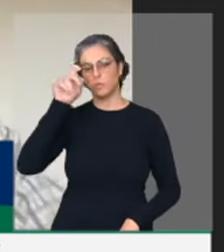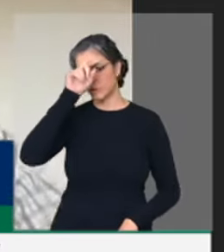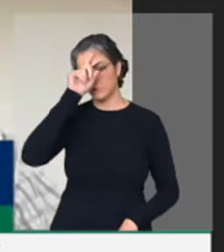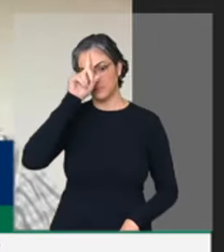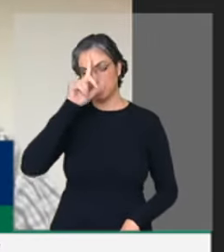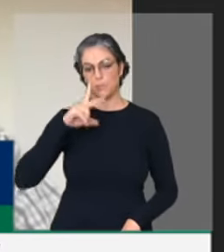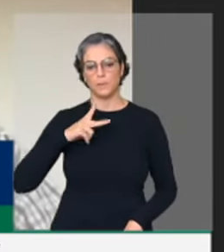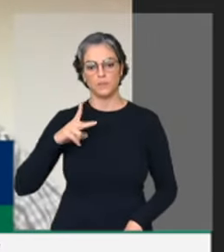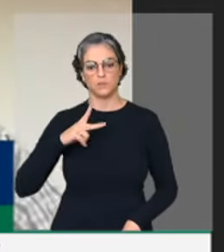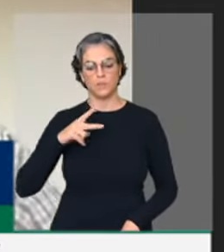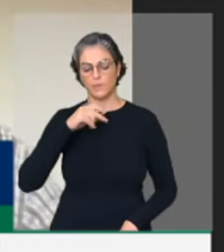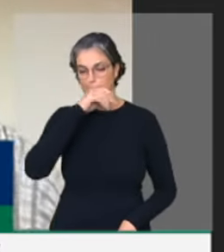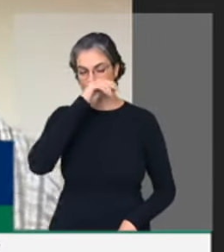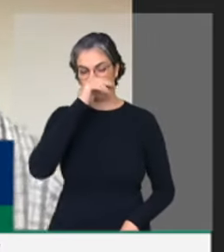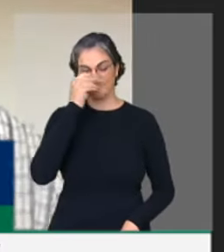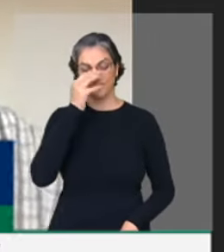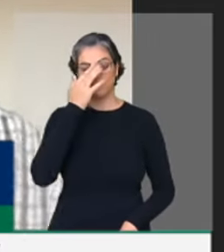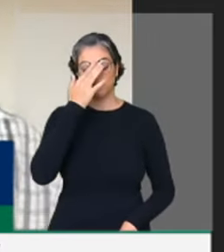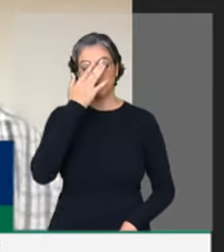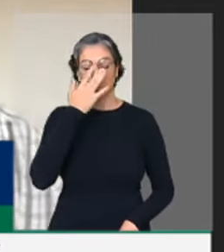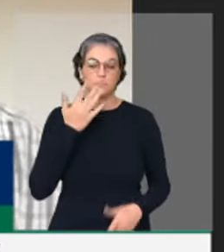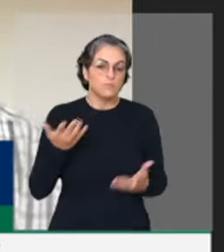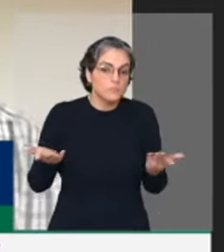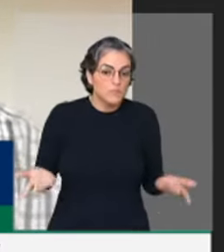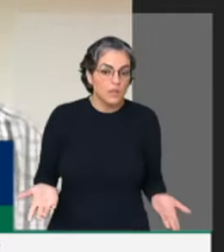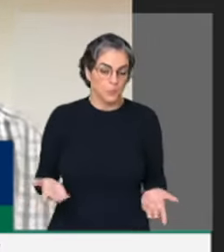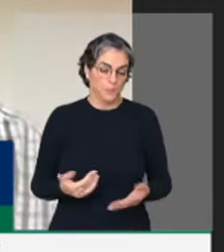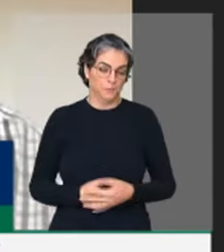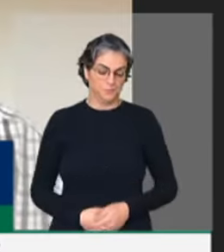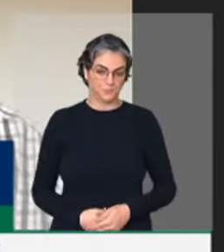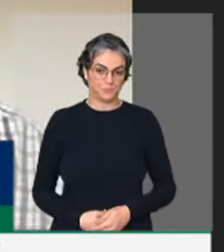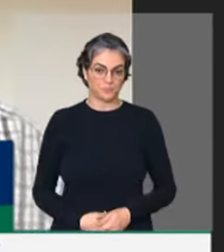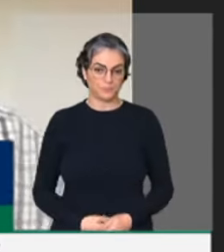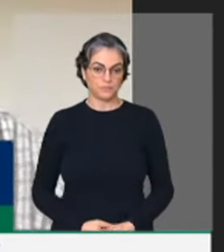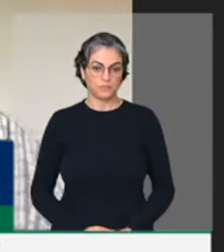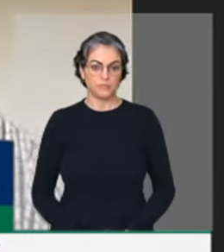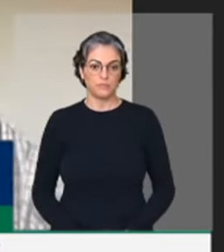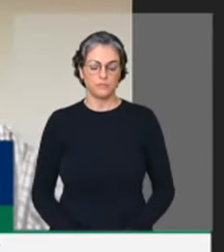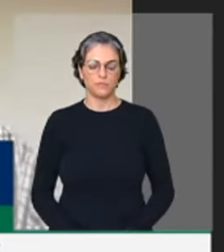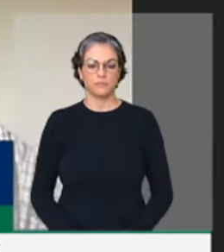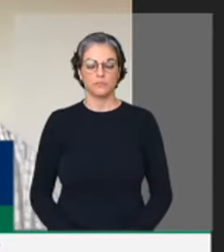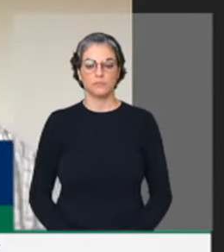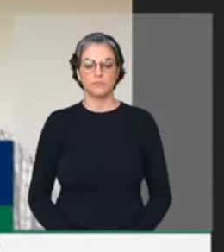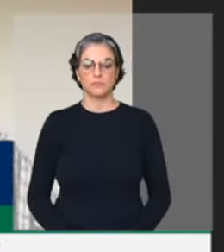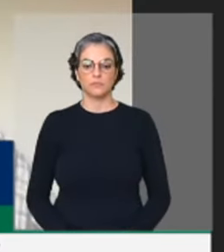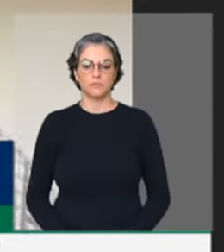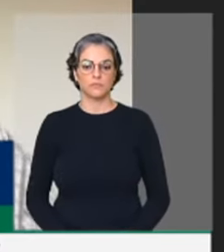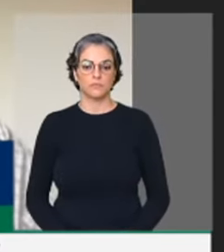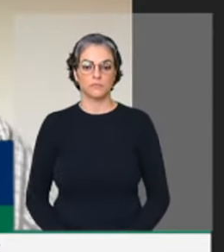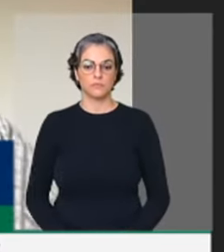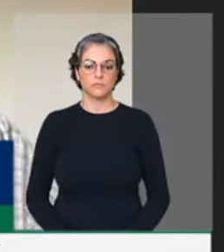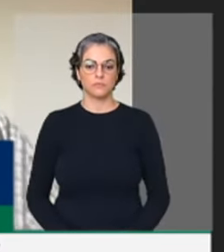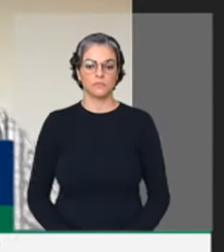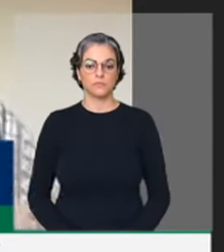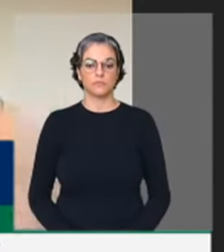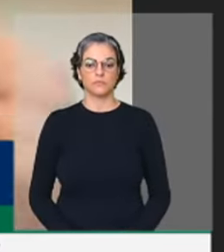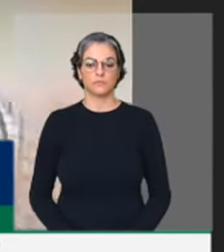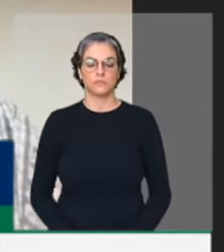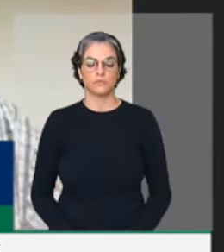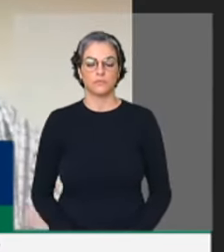PRIVADA. JÁ EXISTE... A POSSIBILIDADE LEGAL.... DO PODER PÚBLICO DO SUS REQUISITAR LEITOS NA REDE